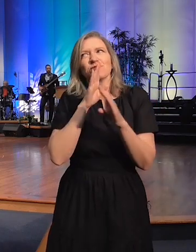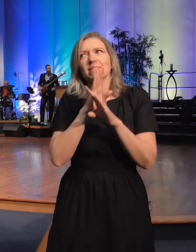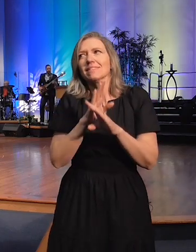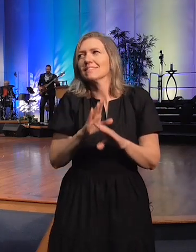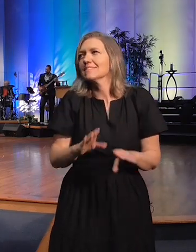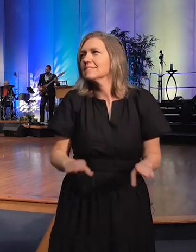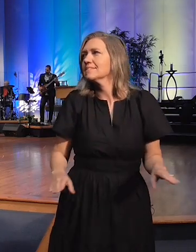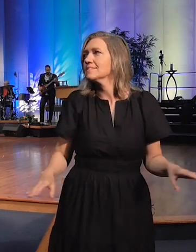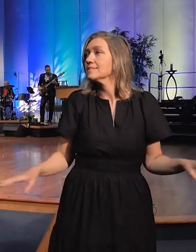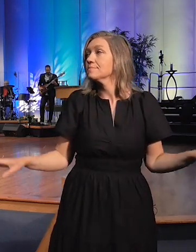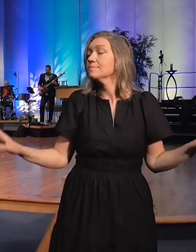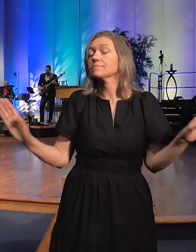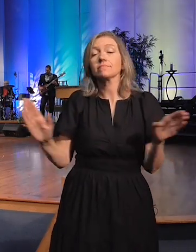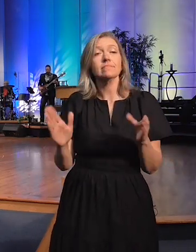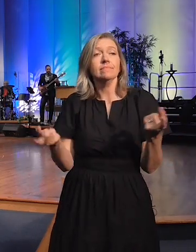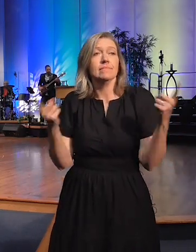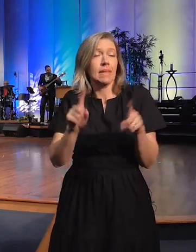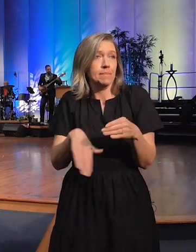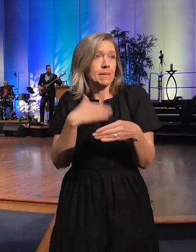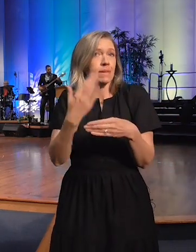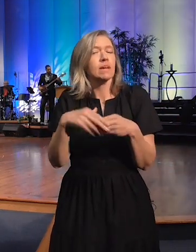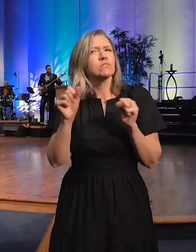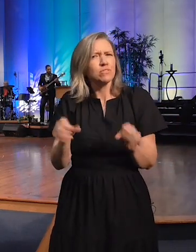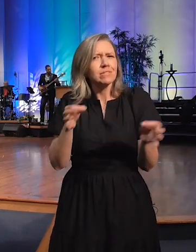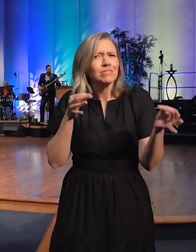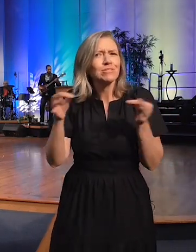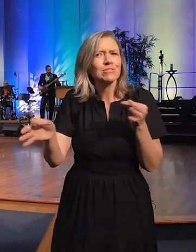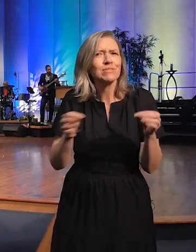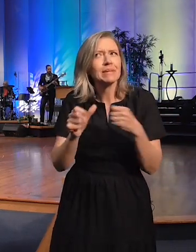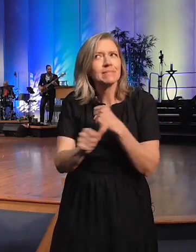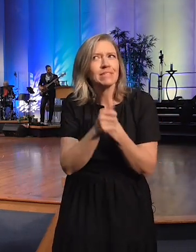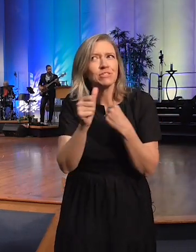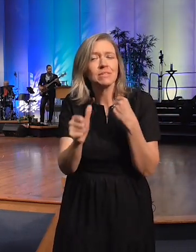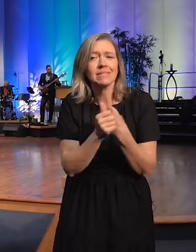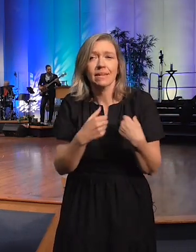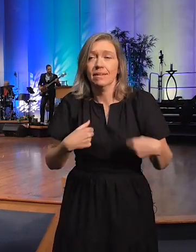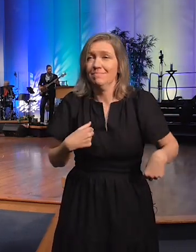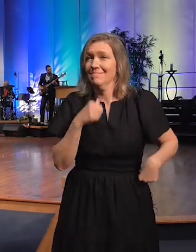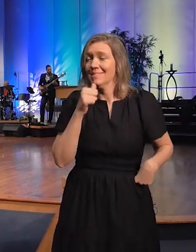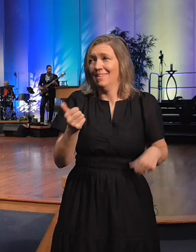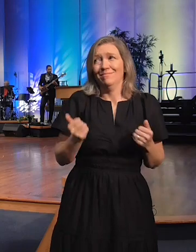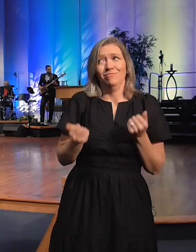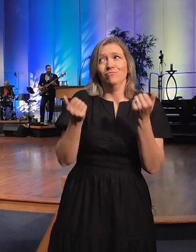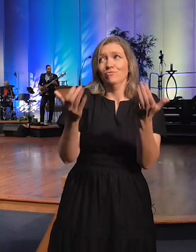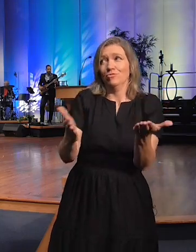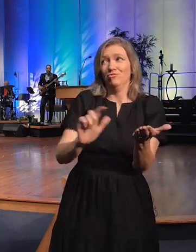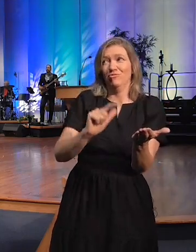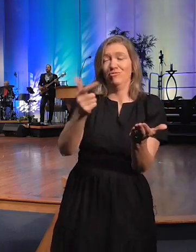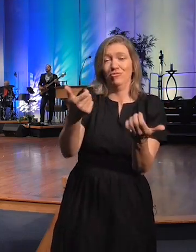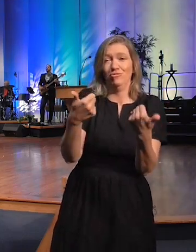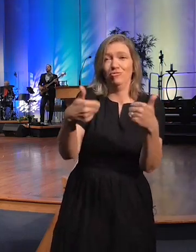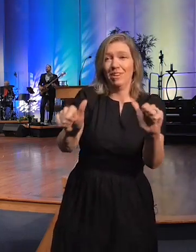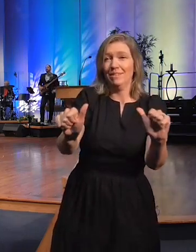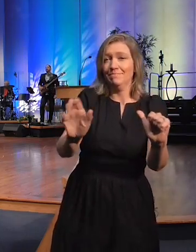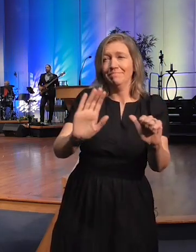lo que se desarrolló a continuación podría describirse como peligroso no sugiero que deberías intentarlo Salté sobre